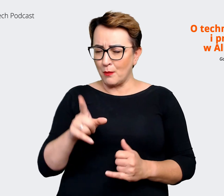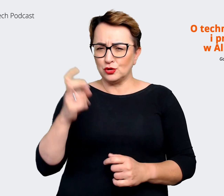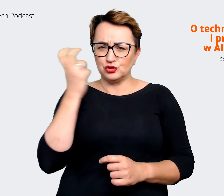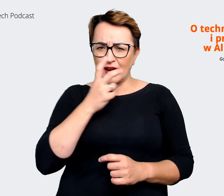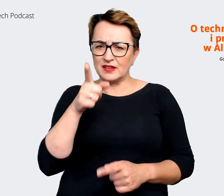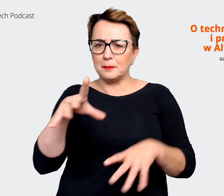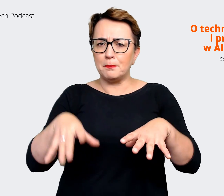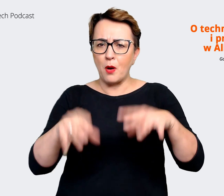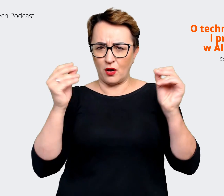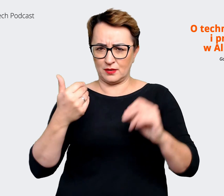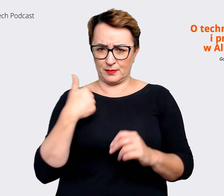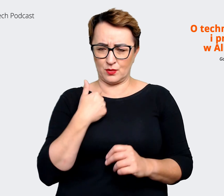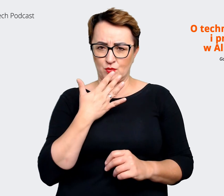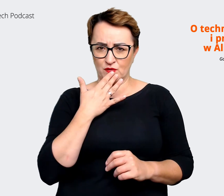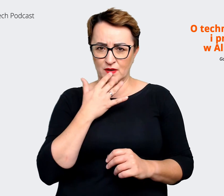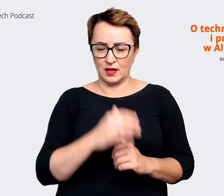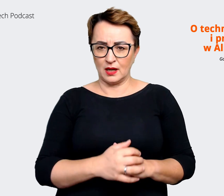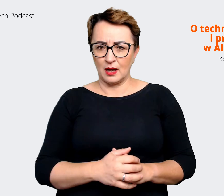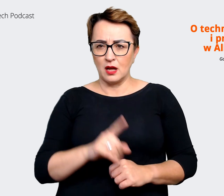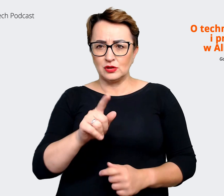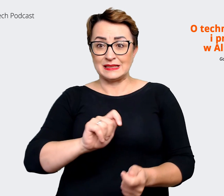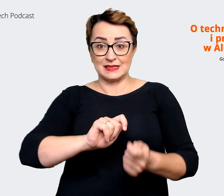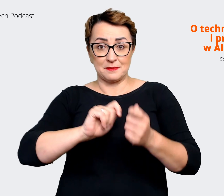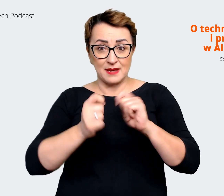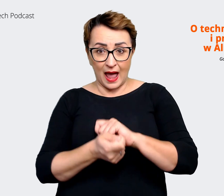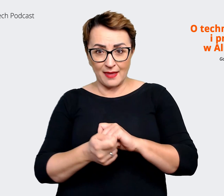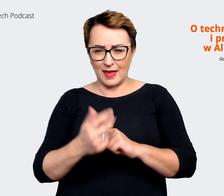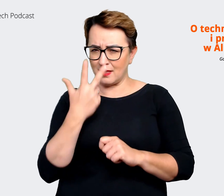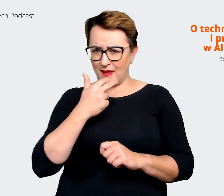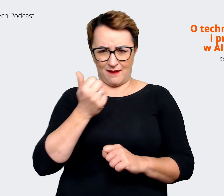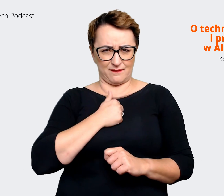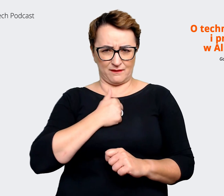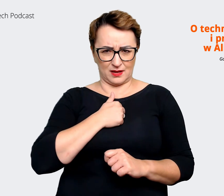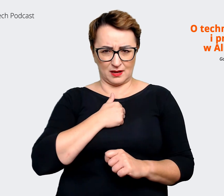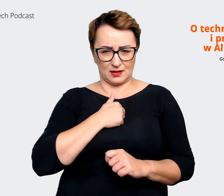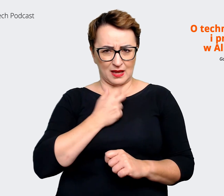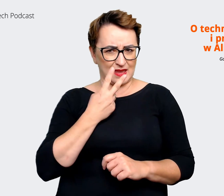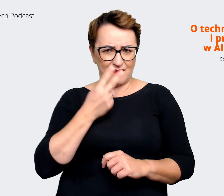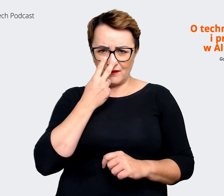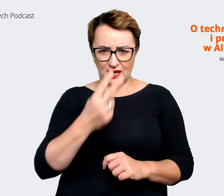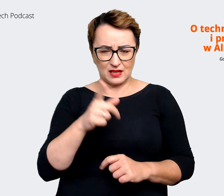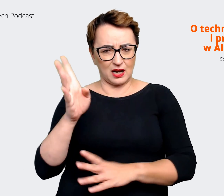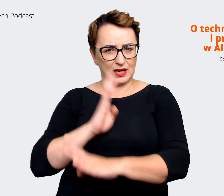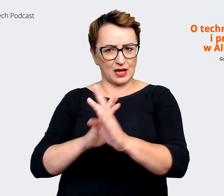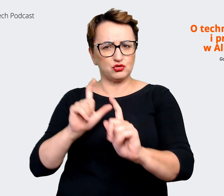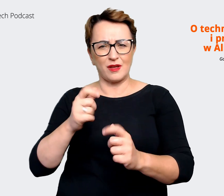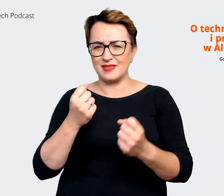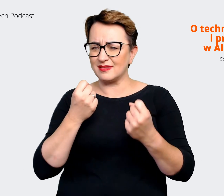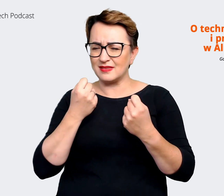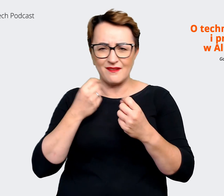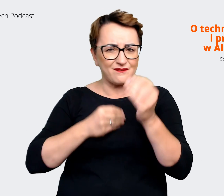że jakby ta zmiana jest niewidoczna dla klientów. Co jest największym wyzwaniem tego typu sytuacji?